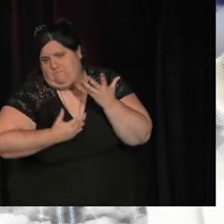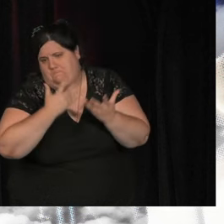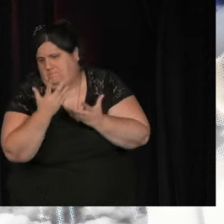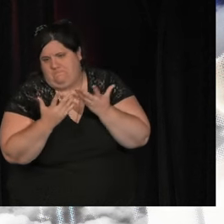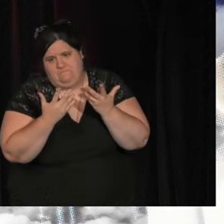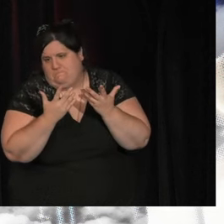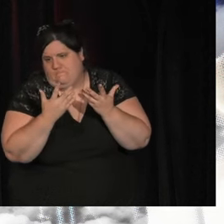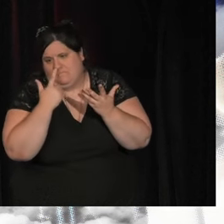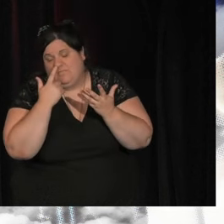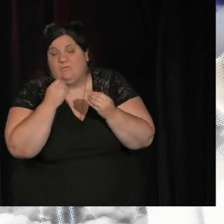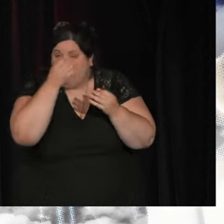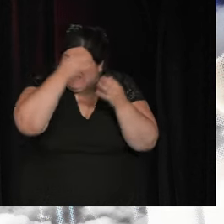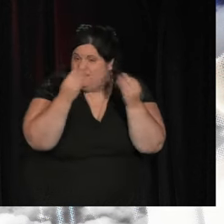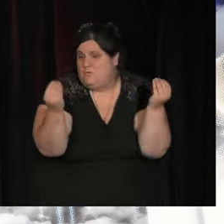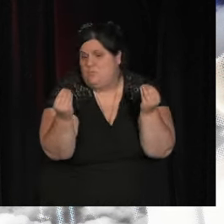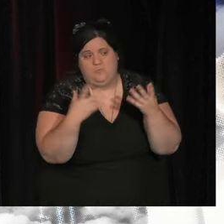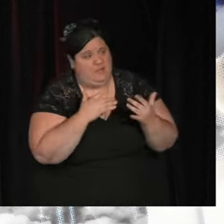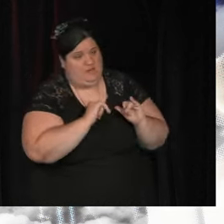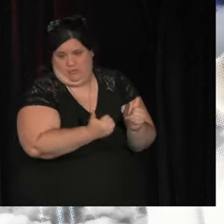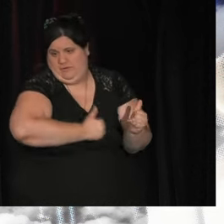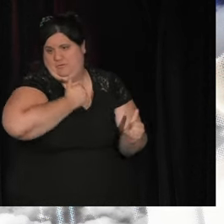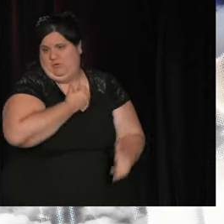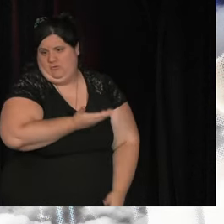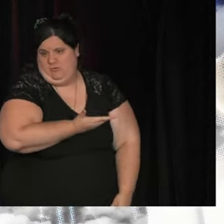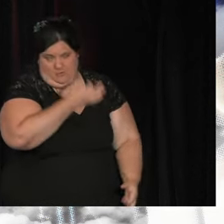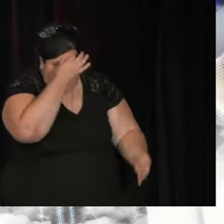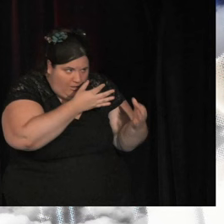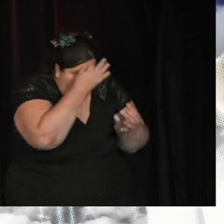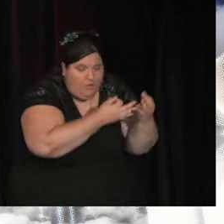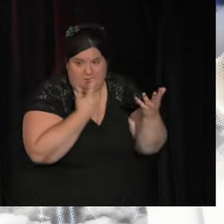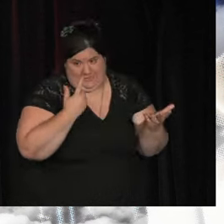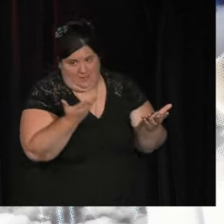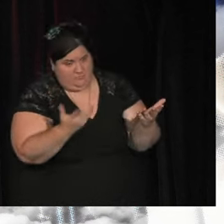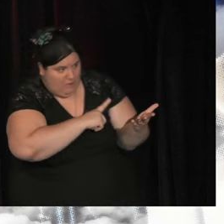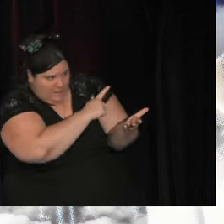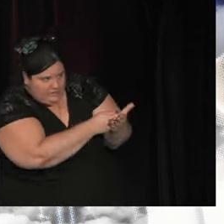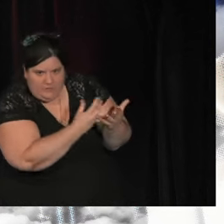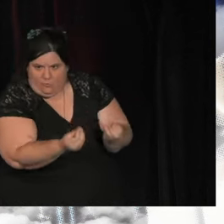va plutôt être chez les indés et c'est chez eux que ça va faire beaucoup de différence, de pouvoir en tout cas acheter les jeux directement chez eux.